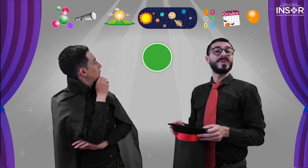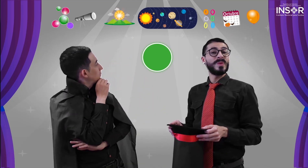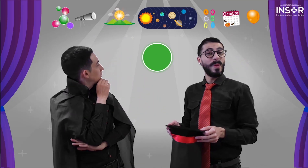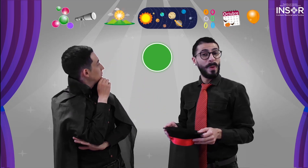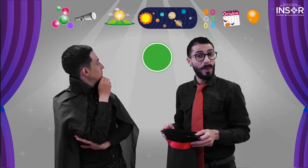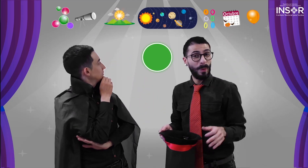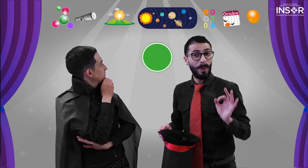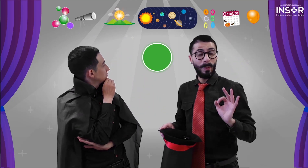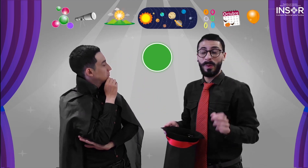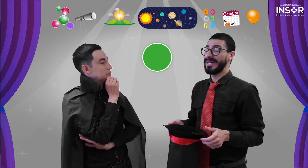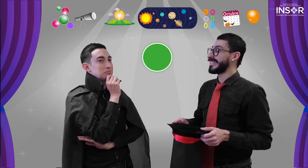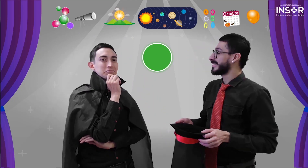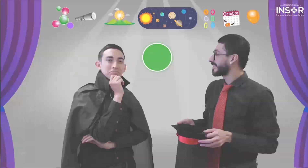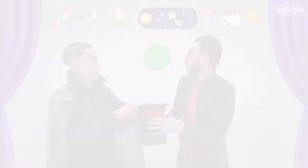Uff, sí, muy bien.